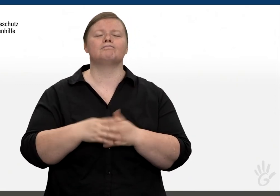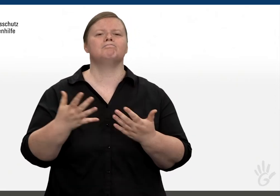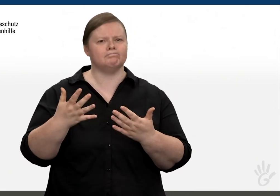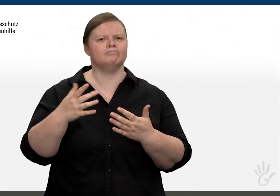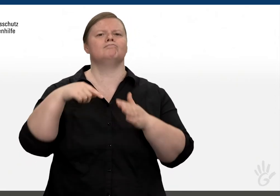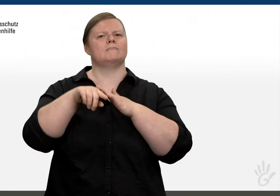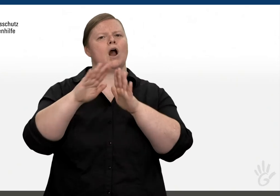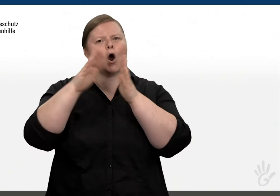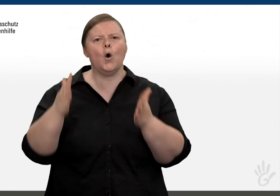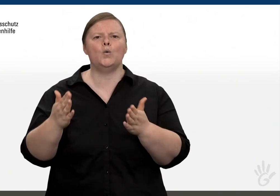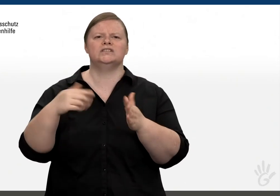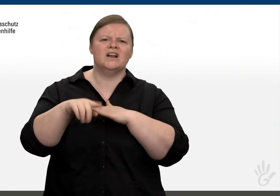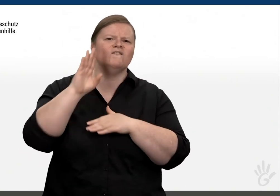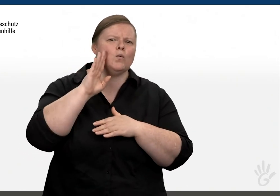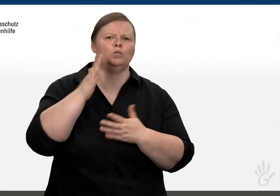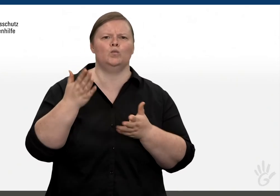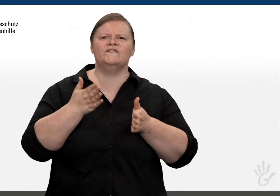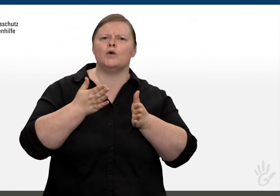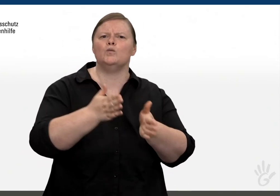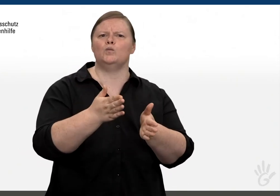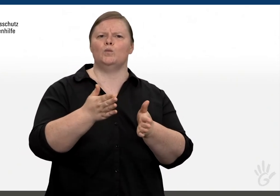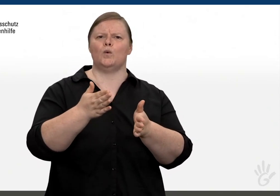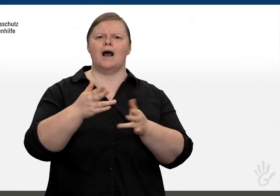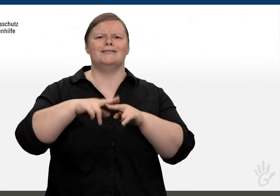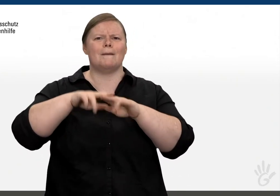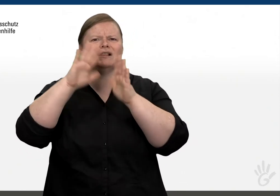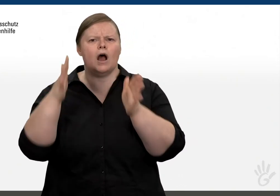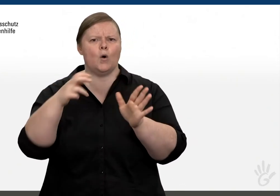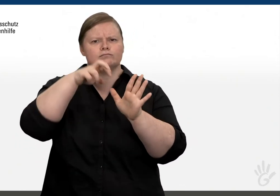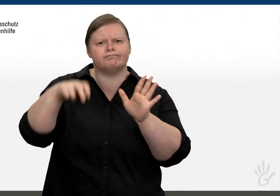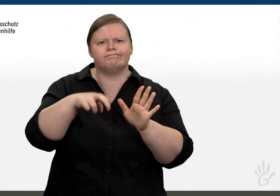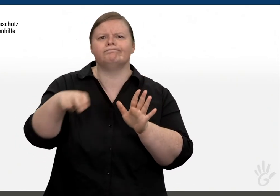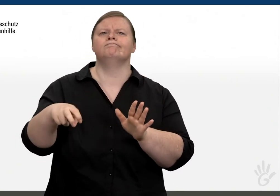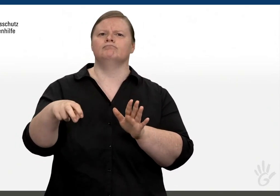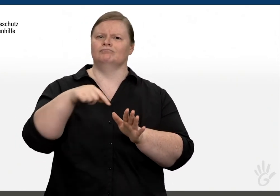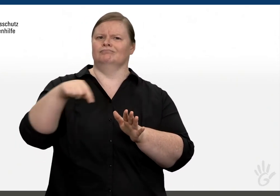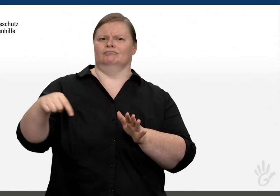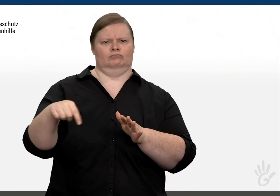Flure und Treppenhäuser sollten nicht